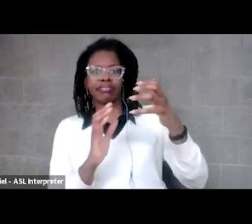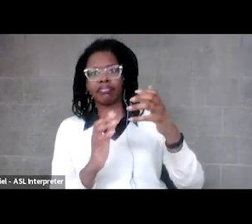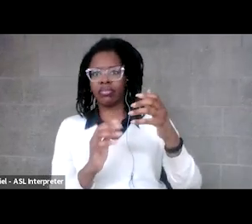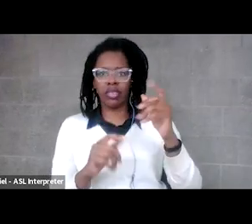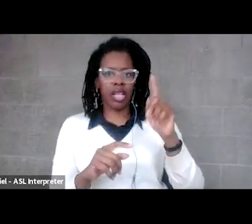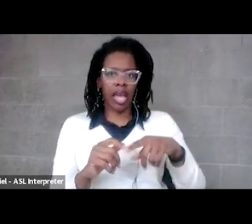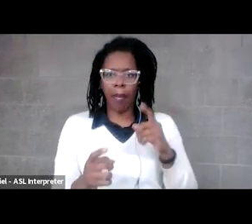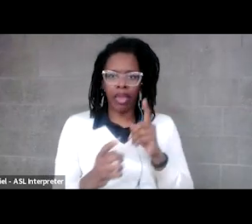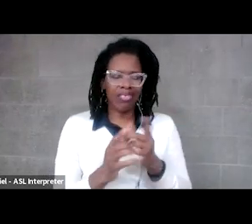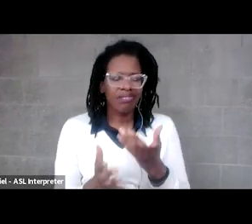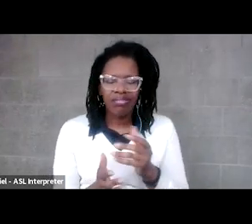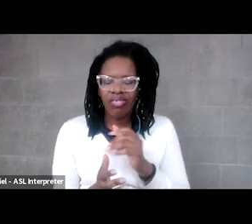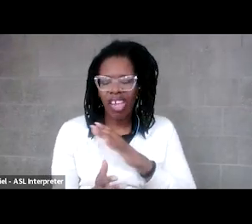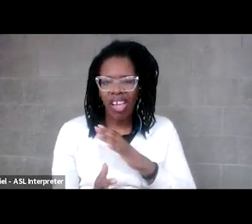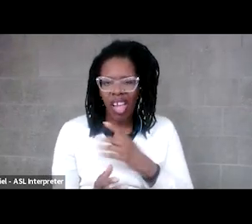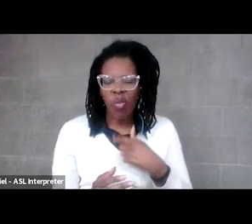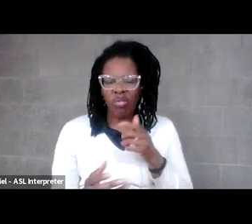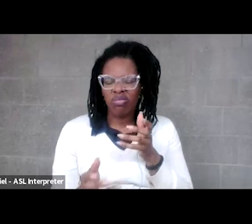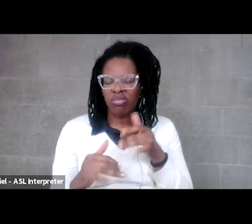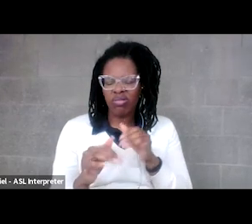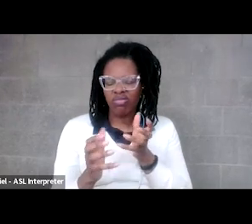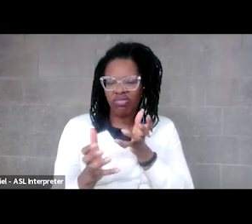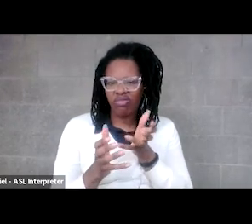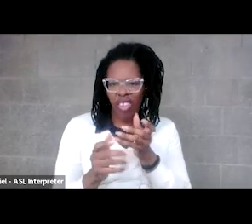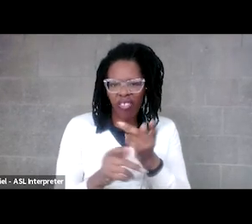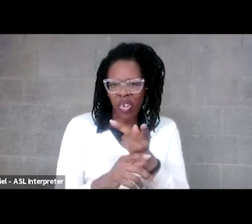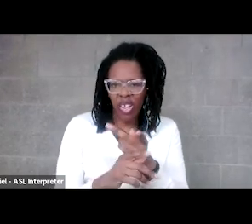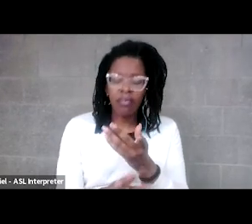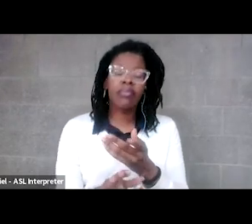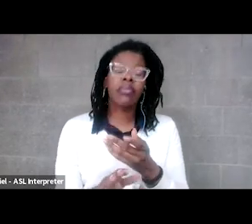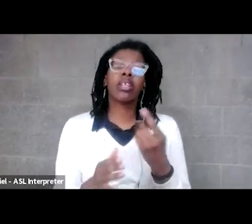trabajaremos con ustedes. Y a veces no podemos encontrar al cliente por un tiempo.